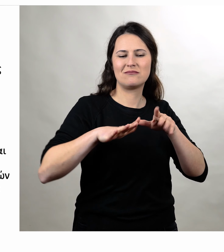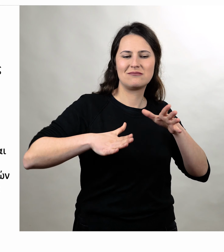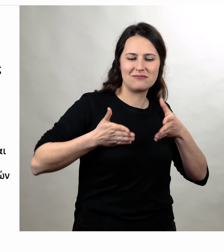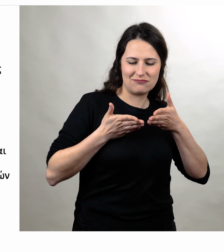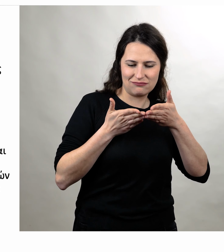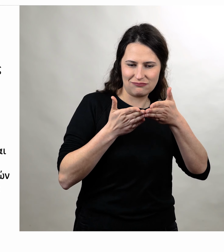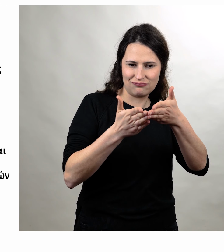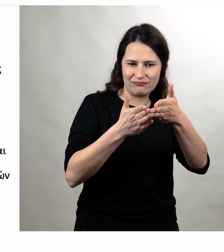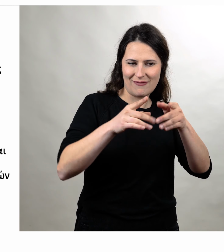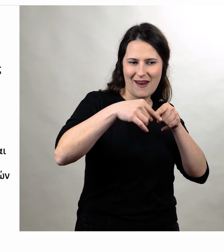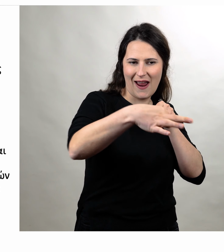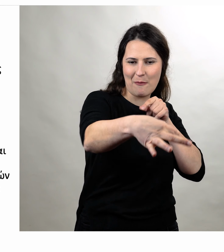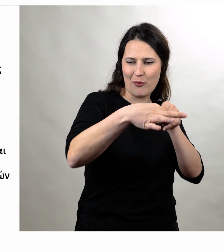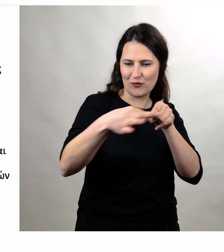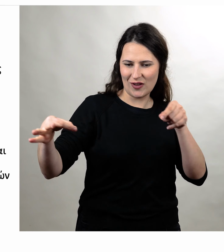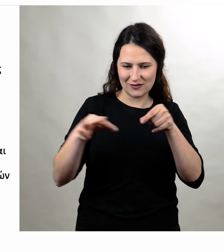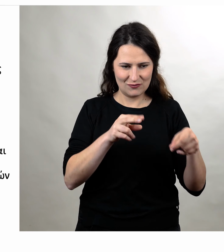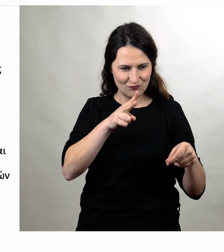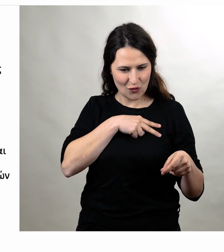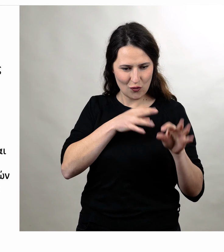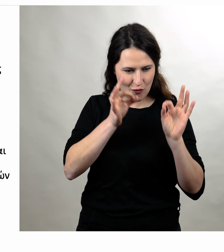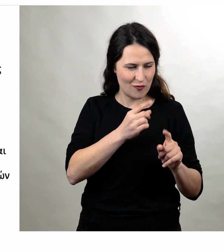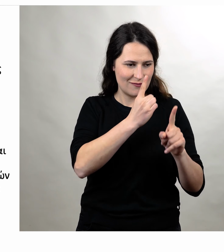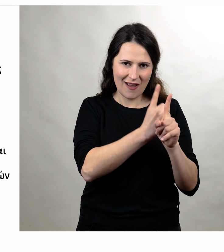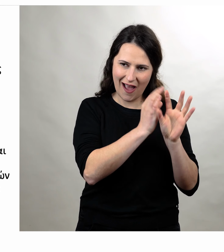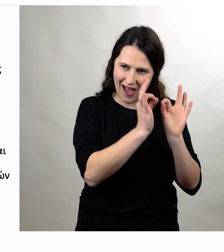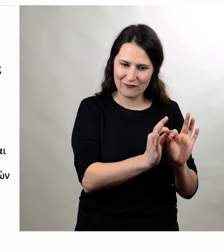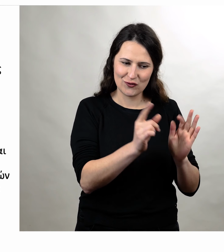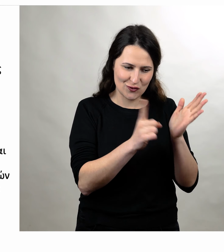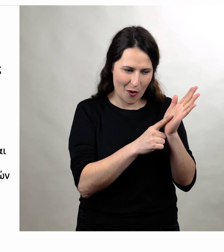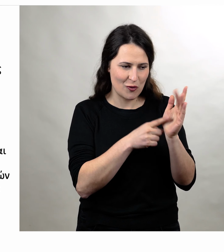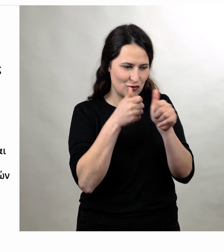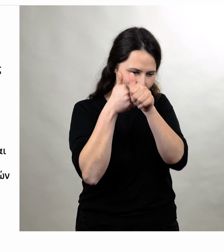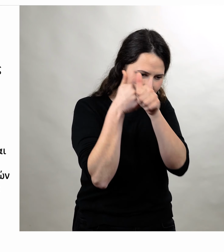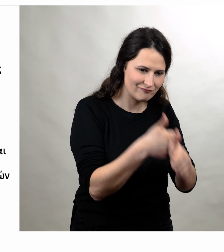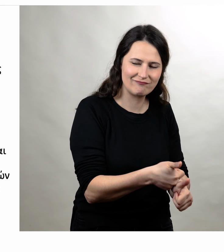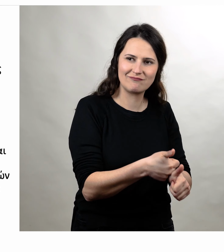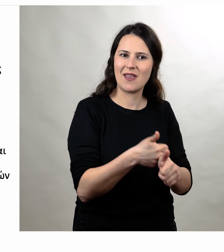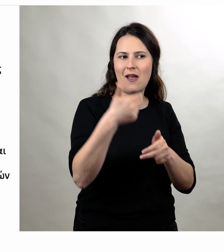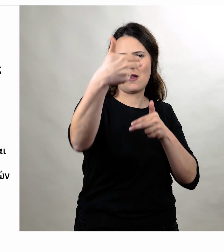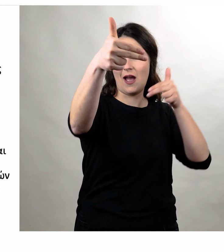Να εγκαταστήσουν περισσότερες κάμερες ασφαλείας